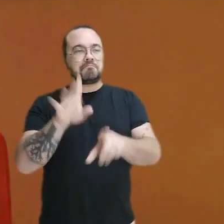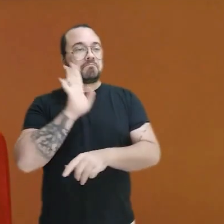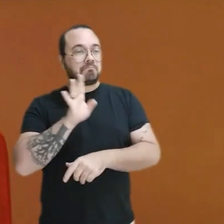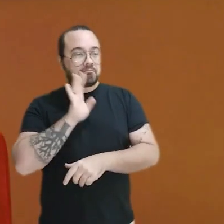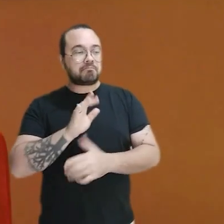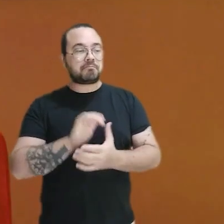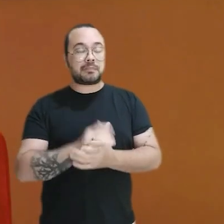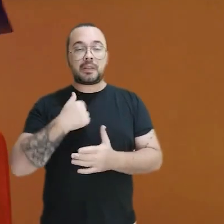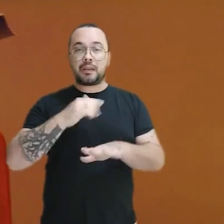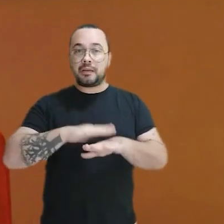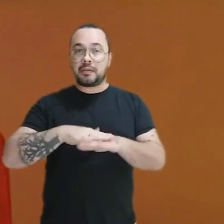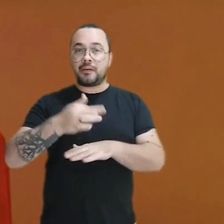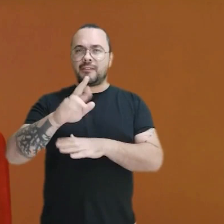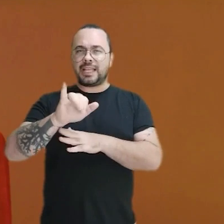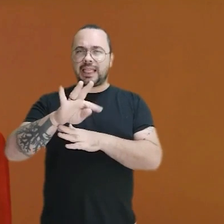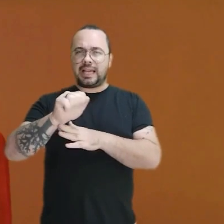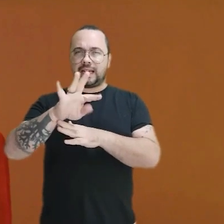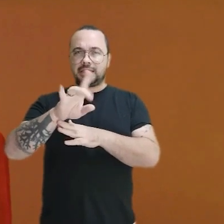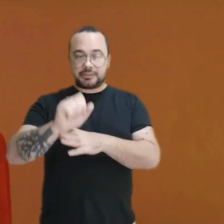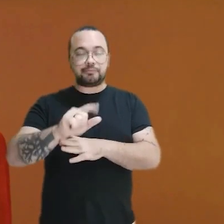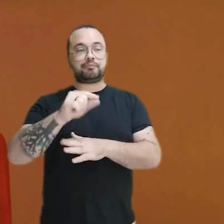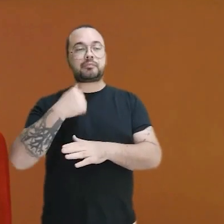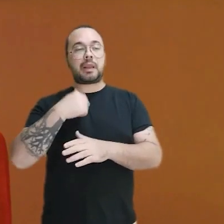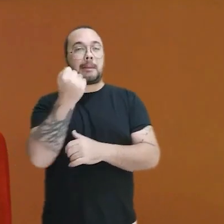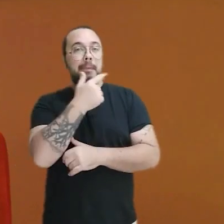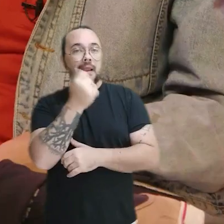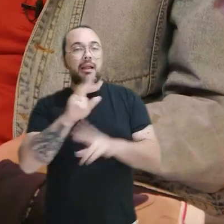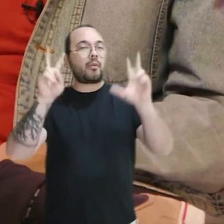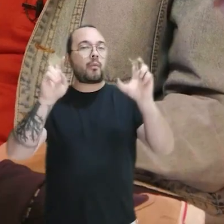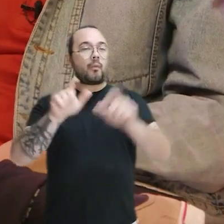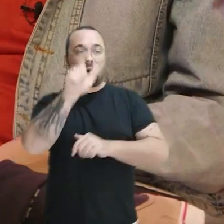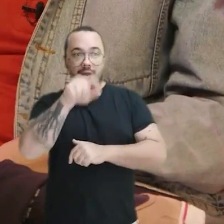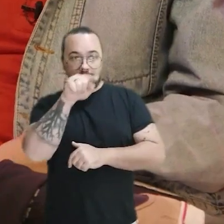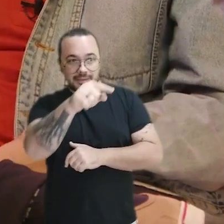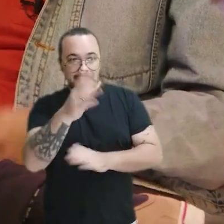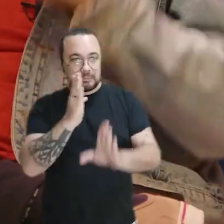eu fiz o fritada esses dias, uma das piadas foi isso, que o Patrick descobriu a Danubia. E aí, já dentro